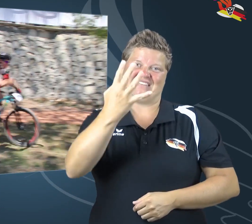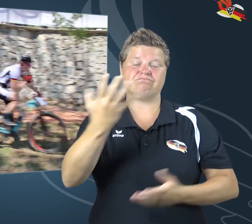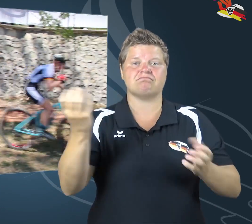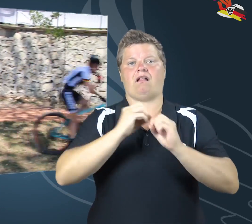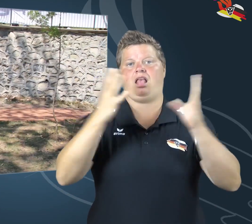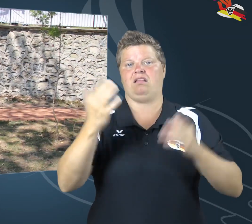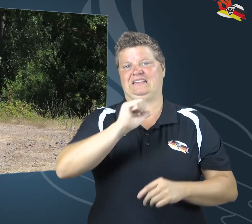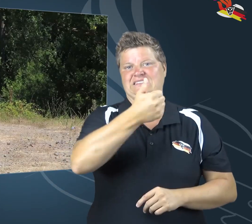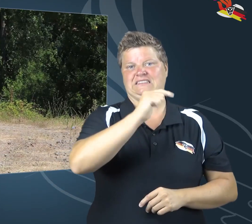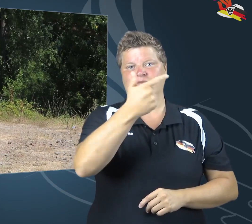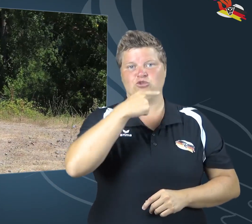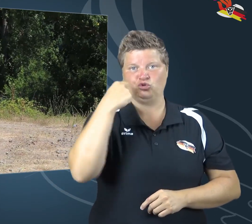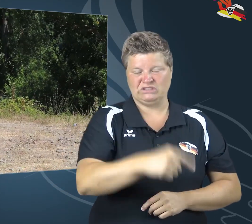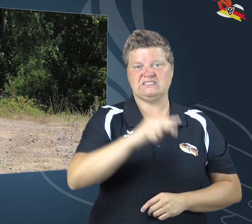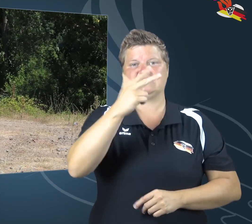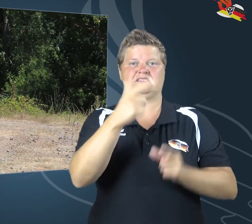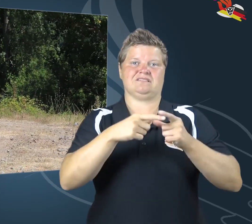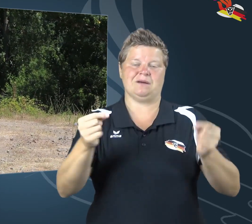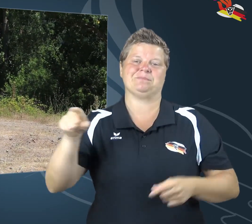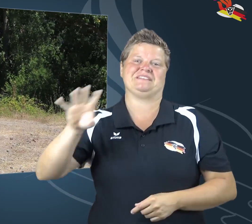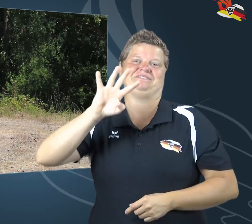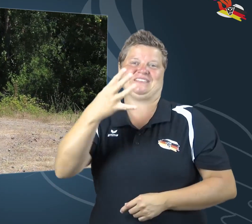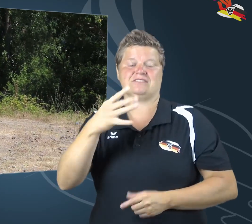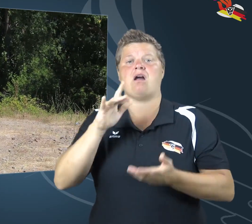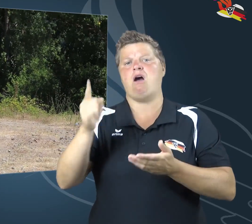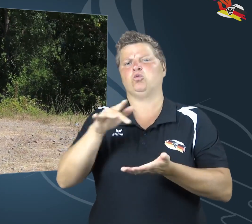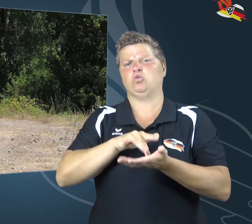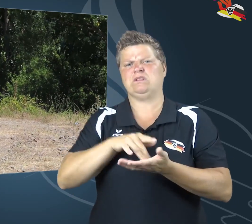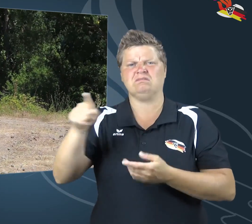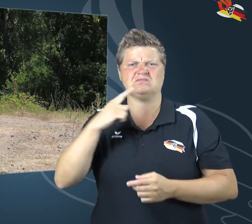Der ausschlaggebende Grund für den 4.Platz waren Probleme mit der Gangschaltung.